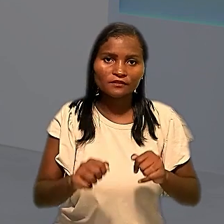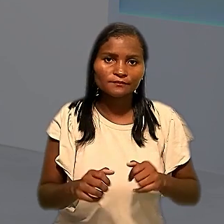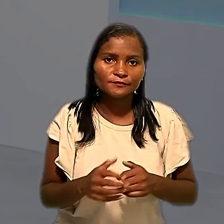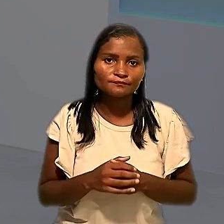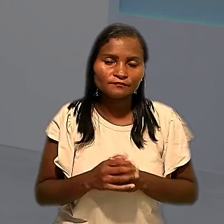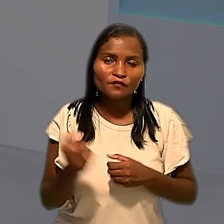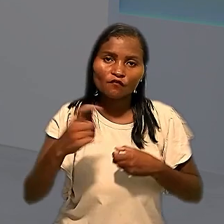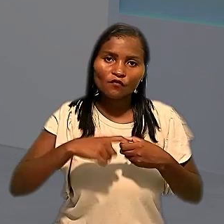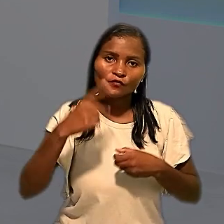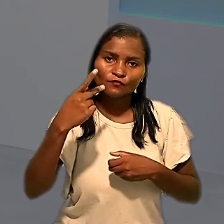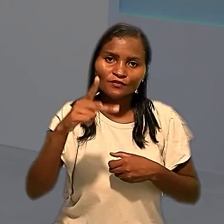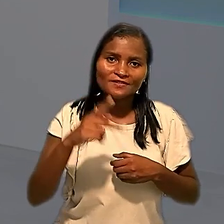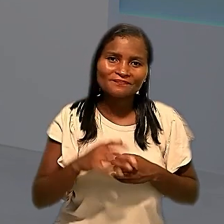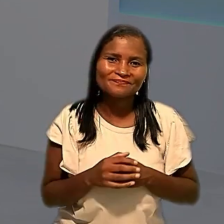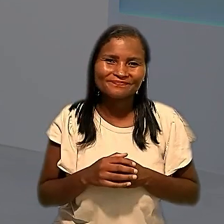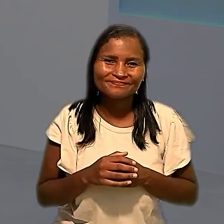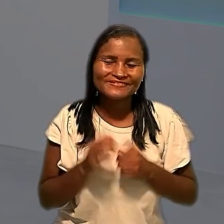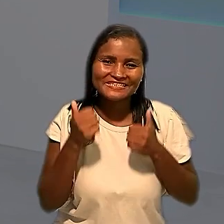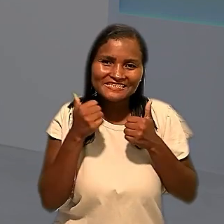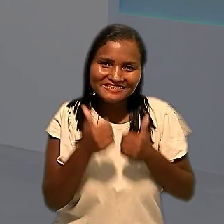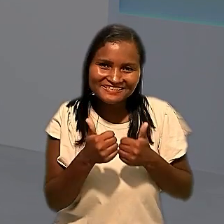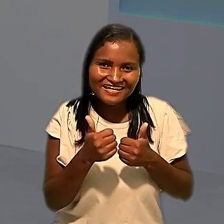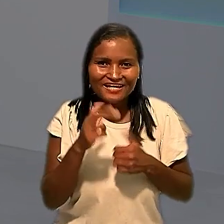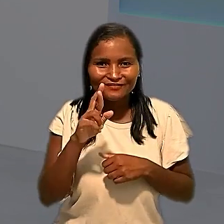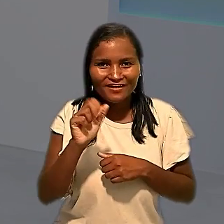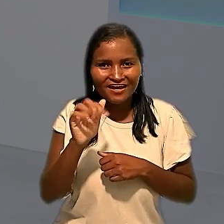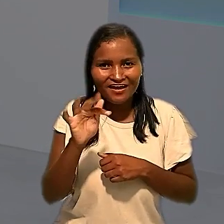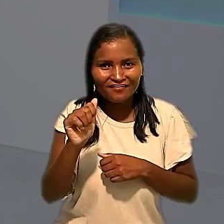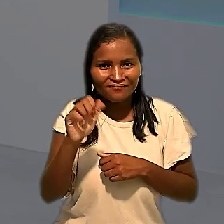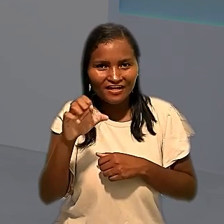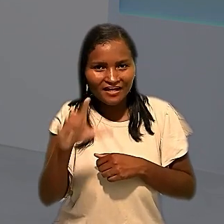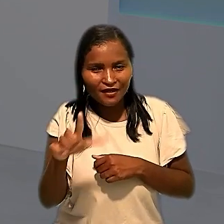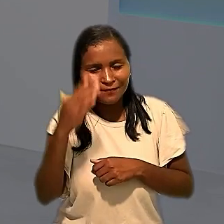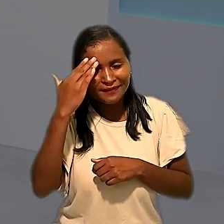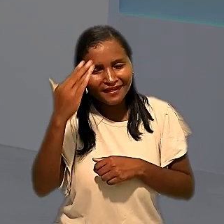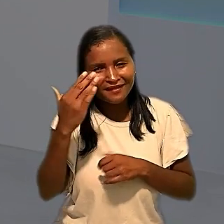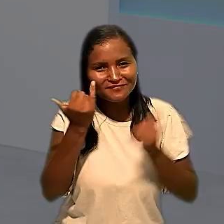unânime. Volto com você, Luana. Tá certo, Rafael. Muito obrigada pelas informações e até a próxima!